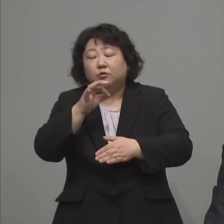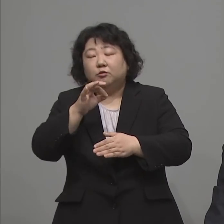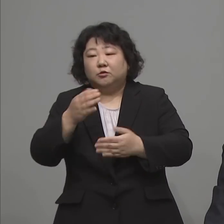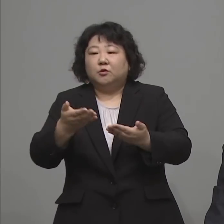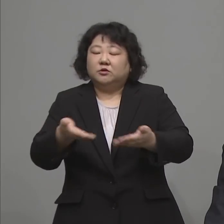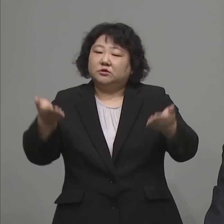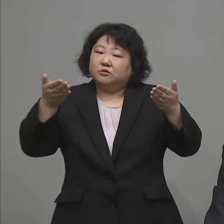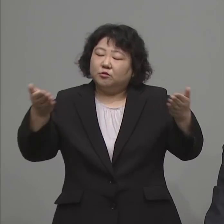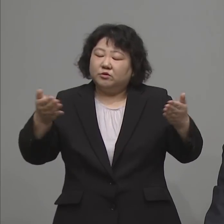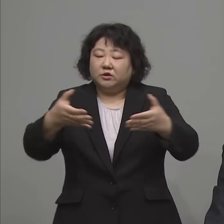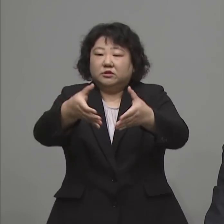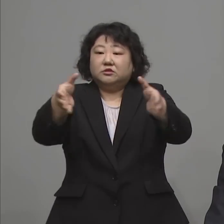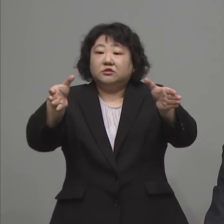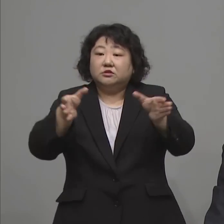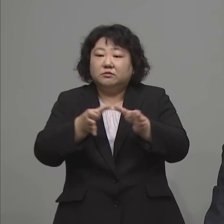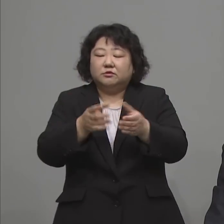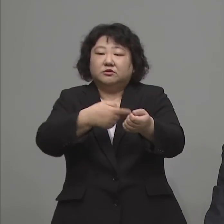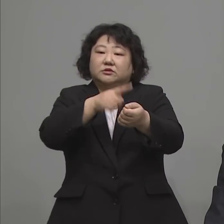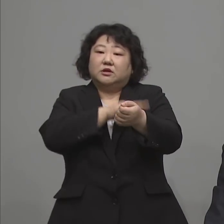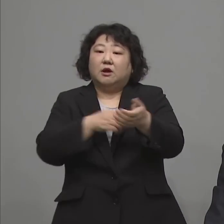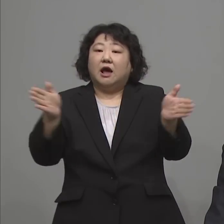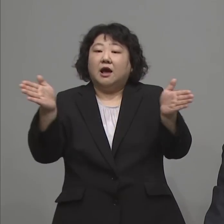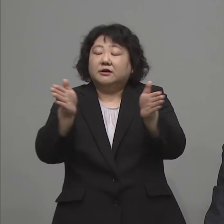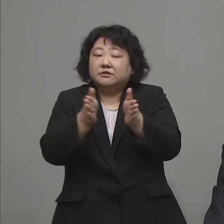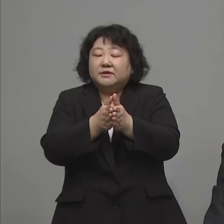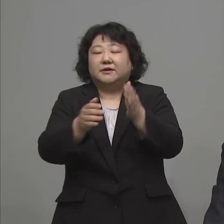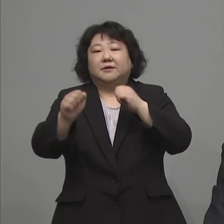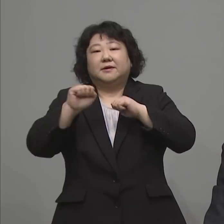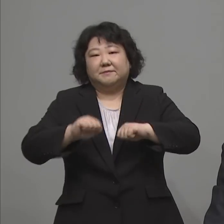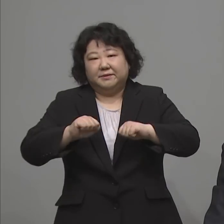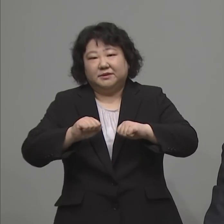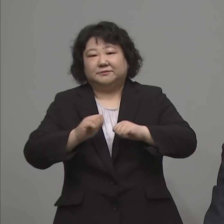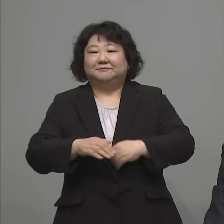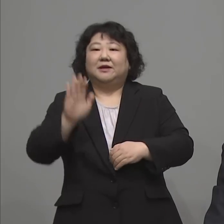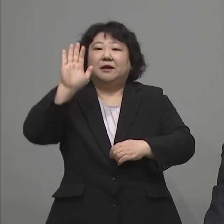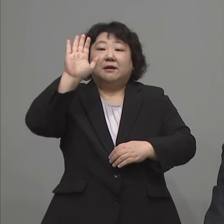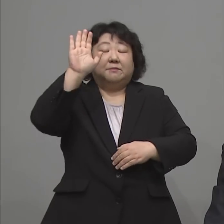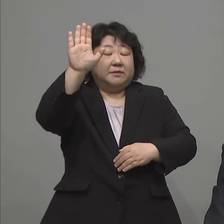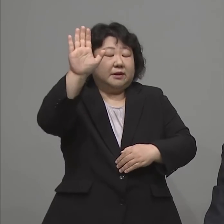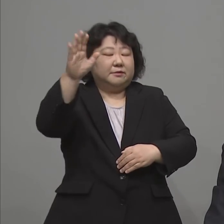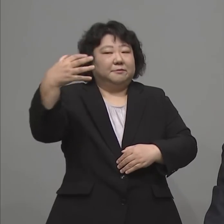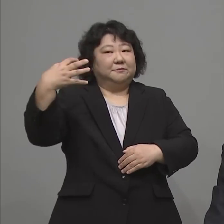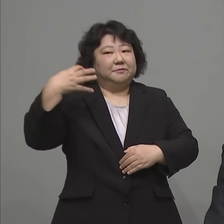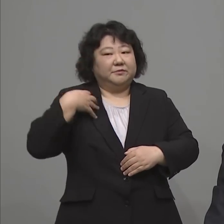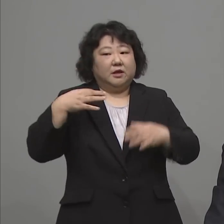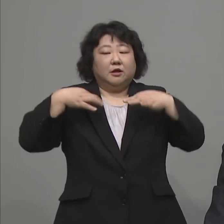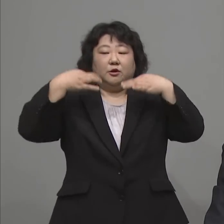チームの力を集め 頑張ります 未来を担う子供たちに 豊かな自然